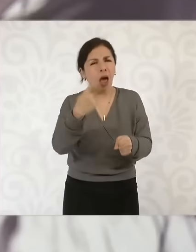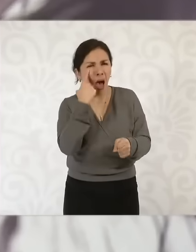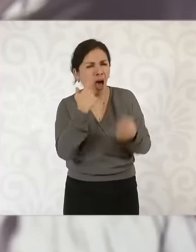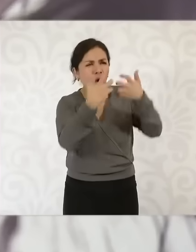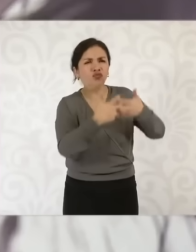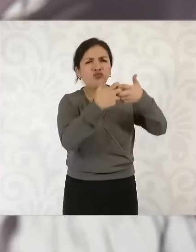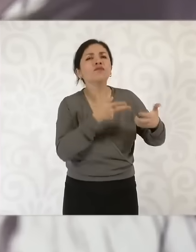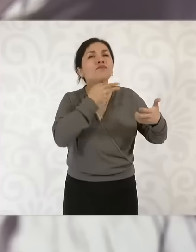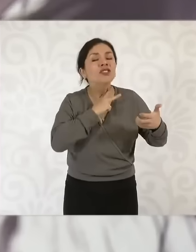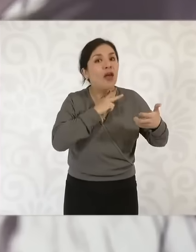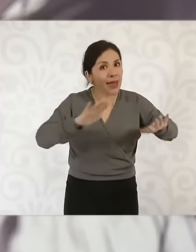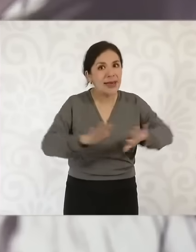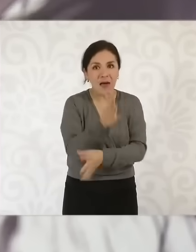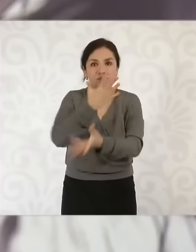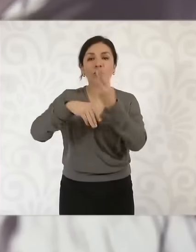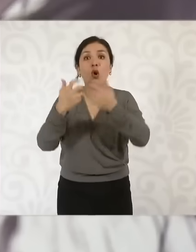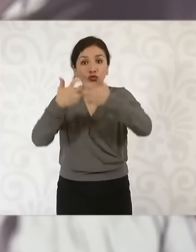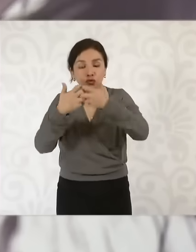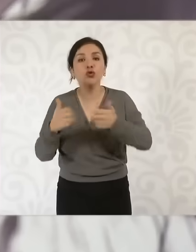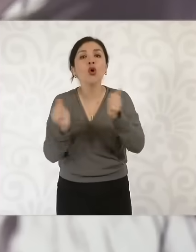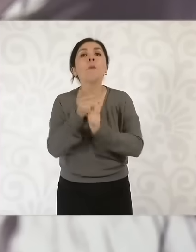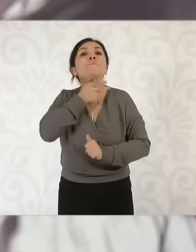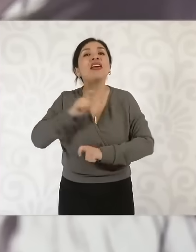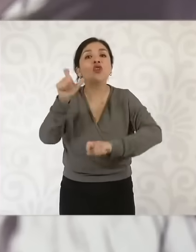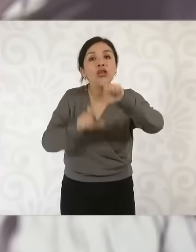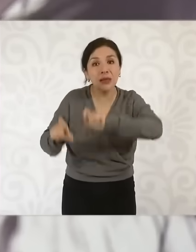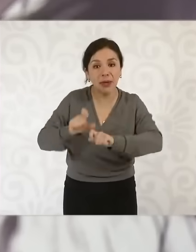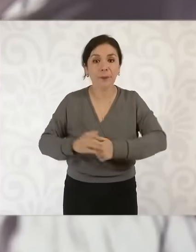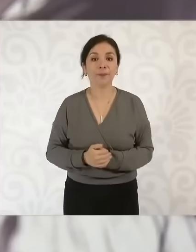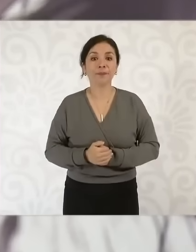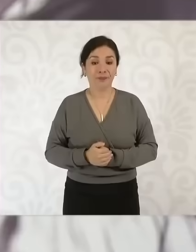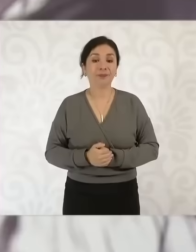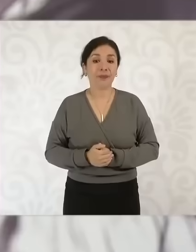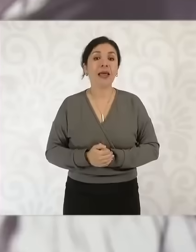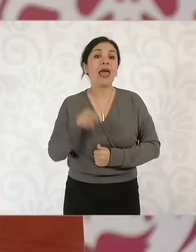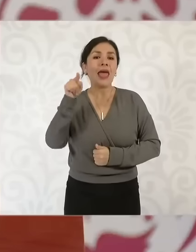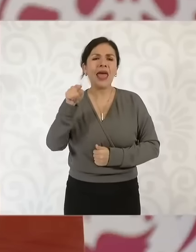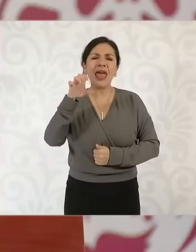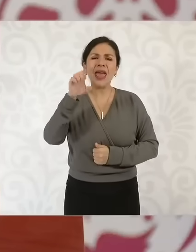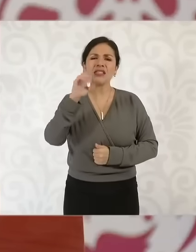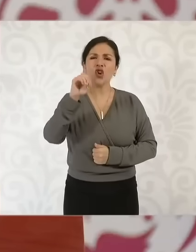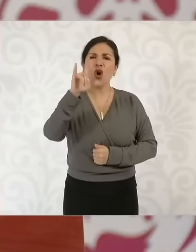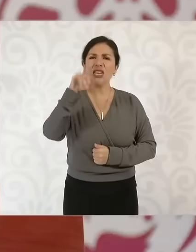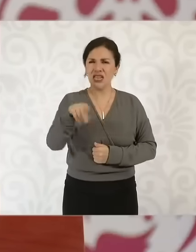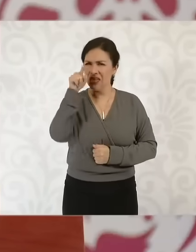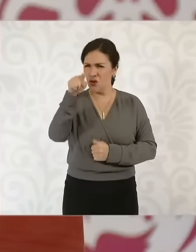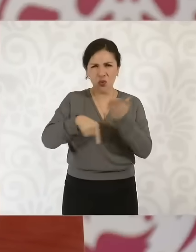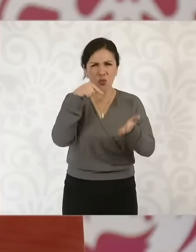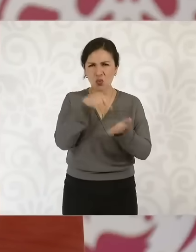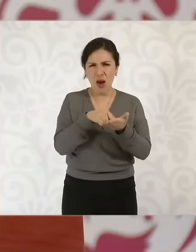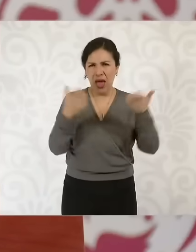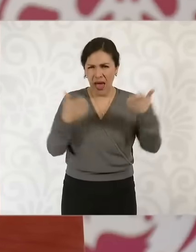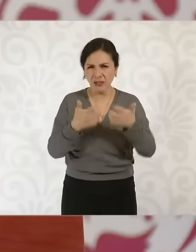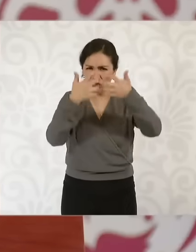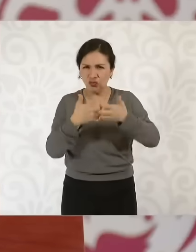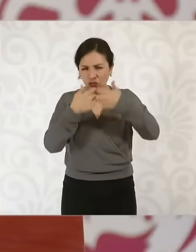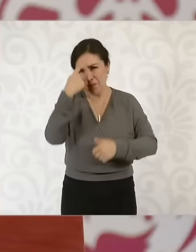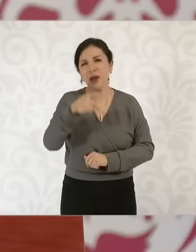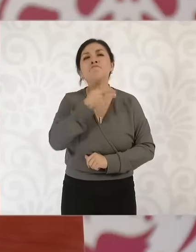petroquímicas. En escolín en particular, eh ese compa ese desarrollo en la en la petroquímica está